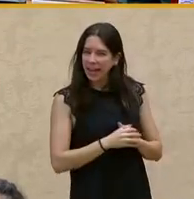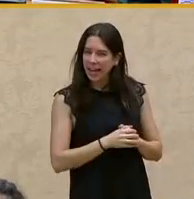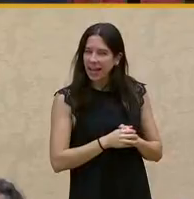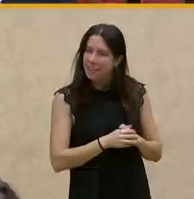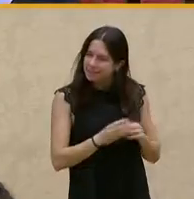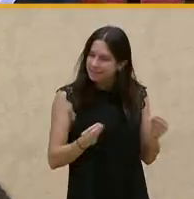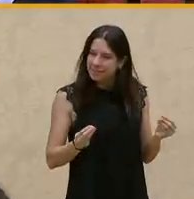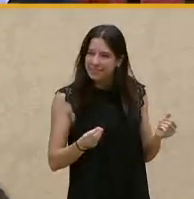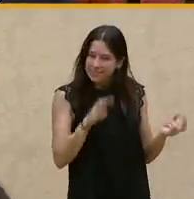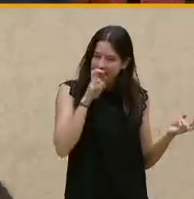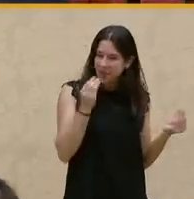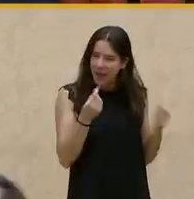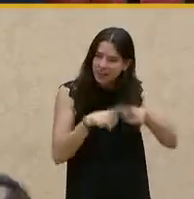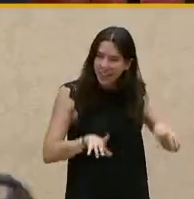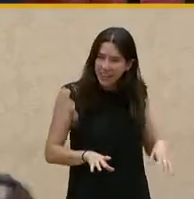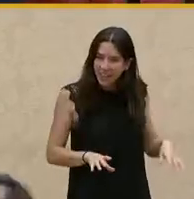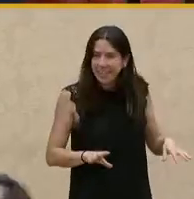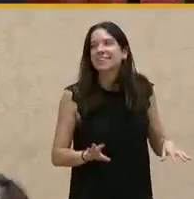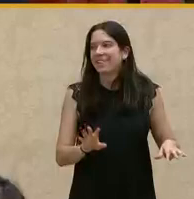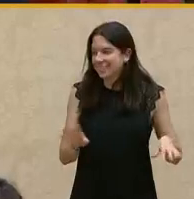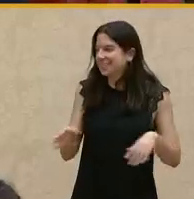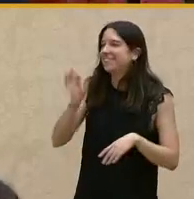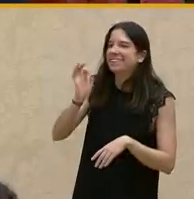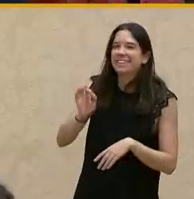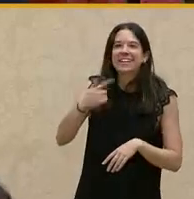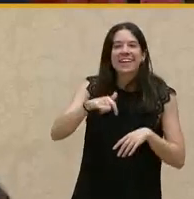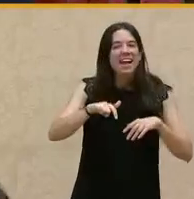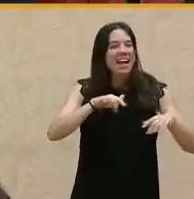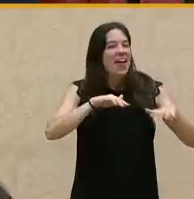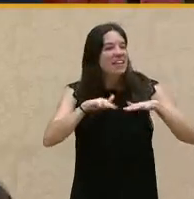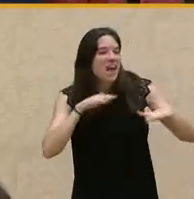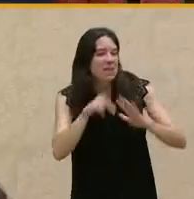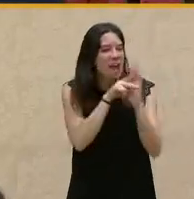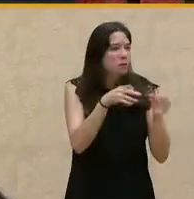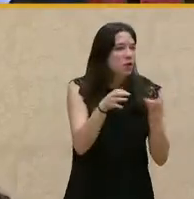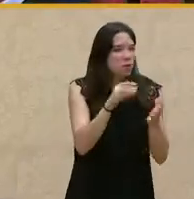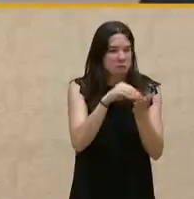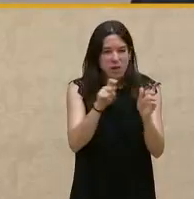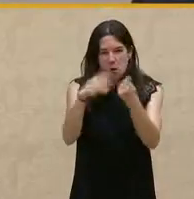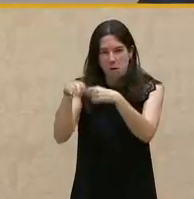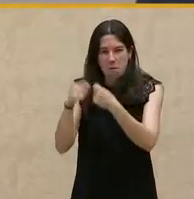sí o no? Vale. Aunque rompamos la dinámica y el protocolo muchas veces lo importante es